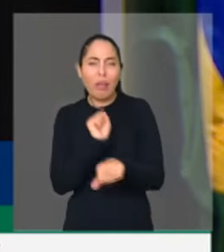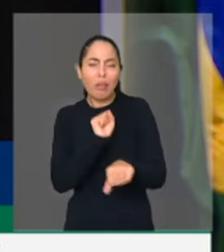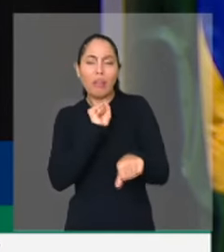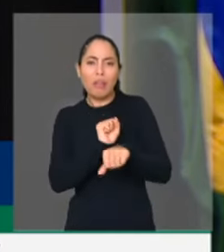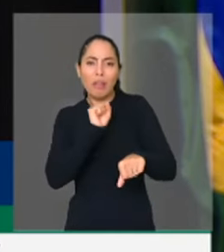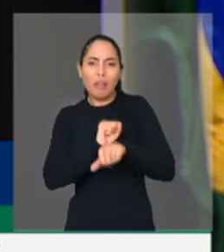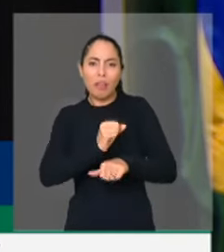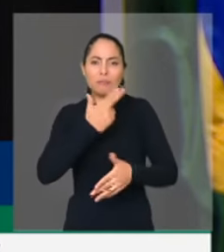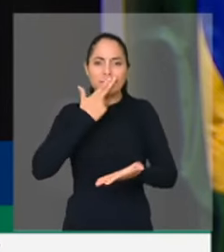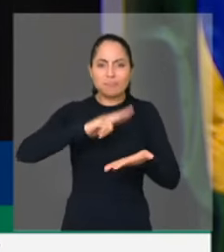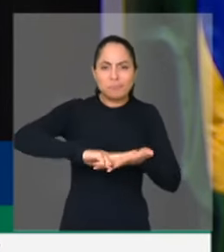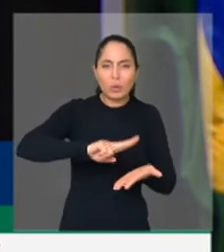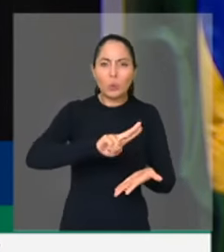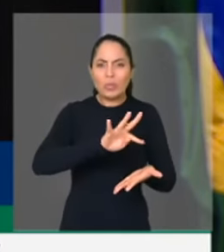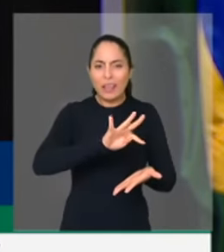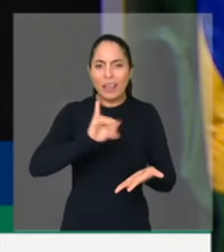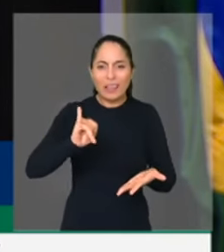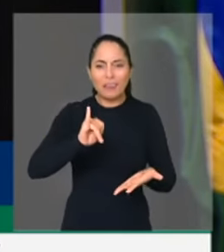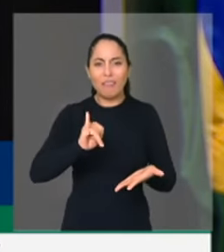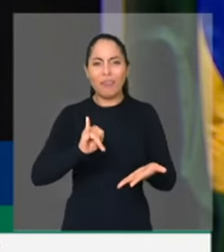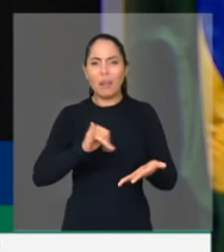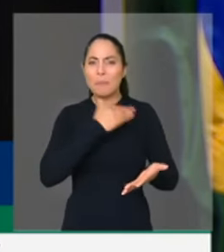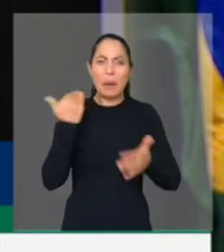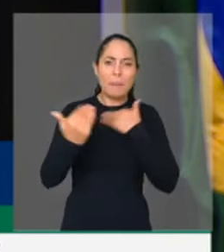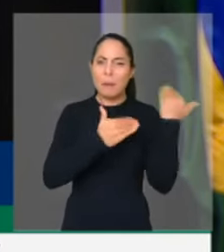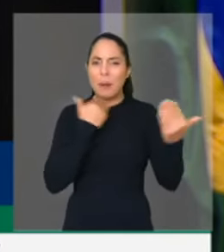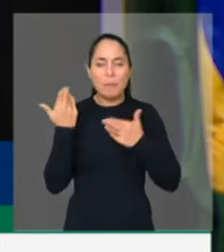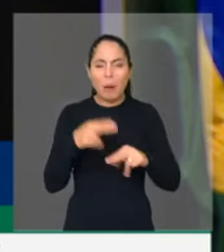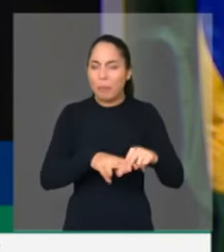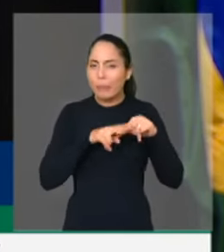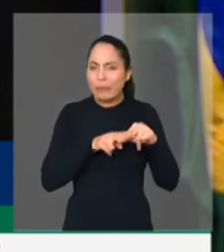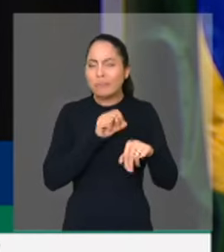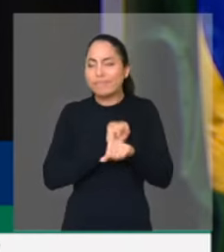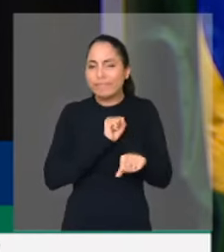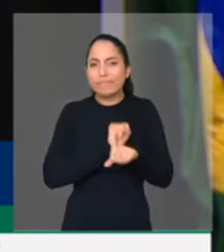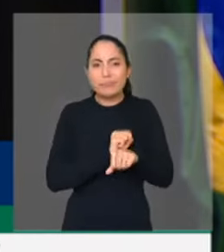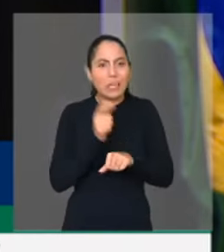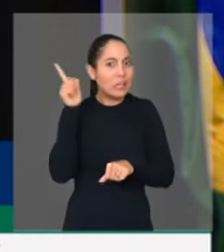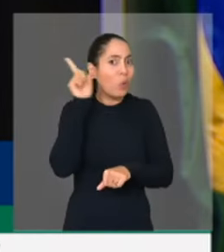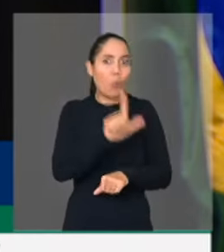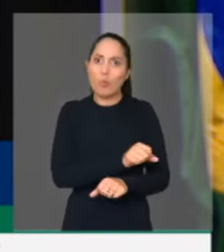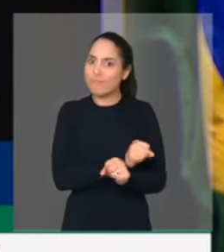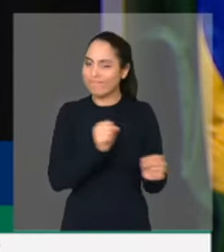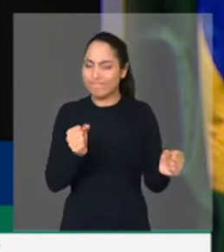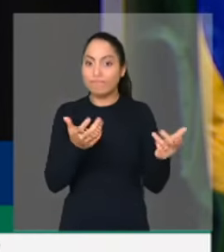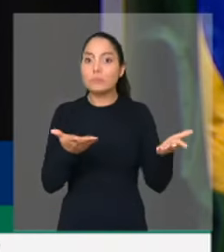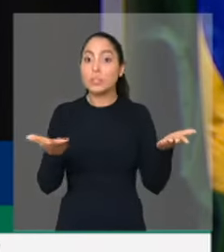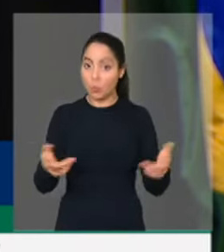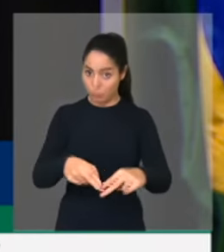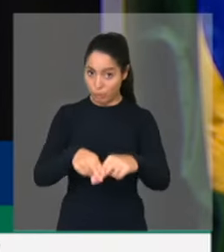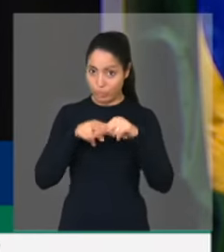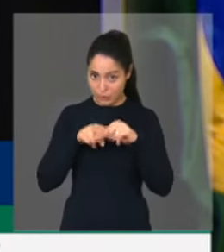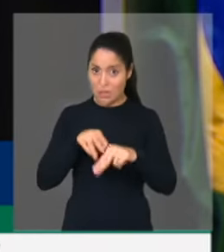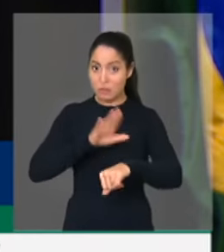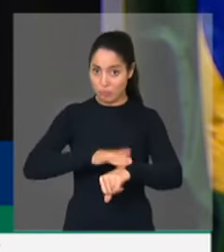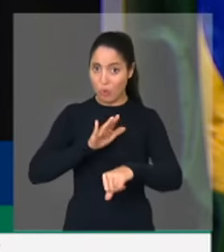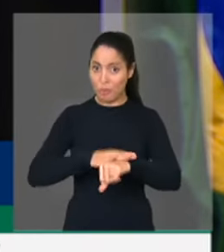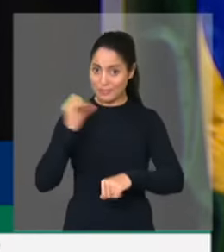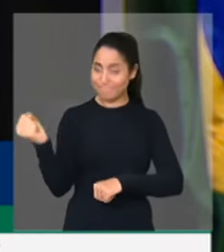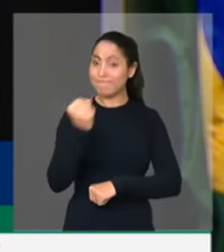DE SAÚDE DO NOSSO PAÍS. DIANTE DESSA SITUAÇÃO ESTARRECEDORA.... É FUNDAMENTAL APOIAR A INICIATIVA QUE TENHAM POR OBJETIVO.... AMPLIAR.... A